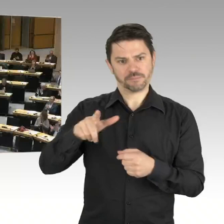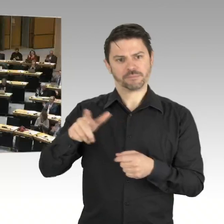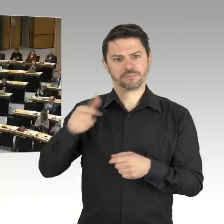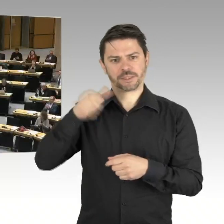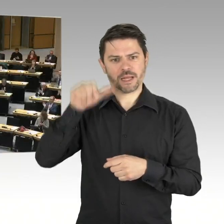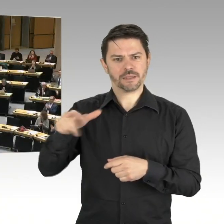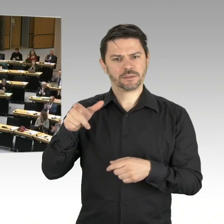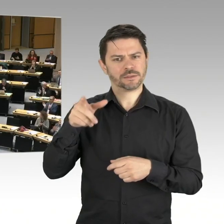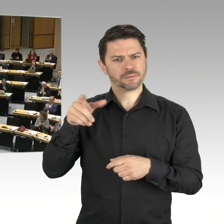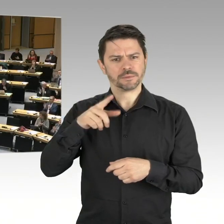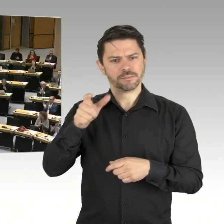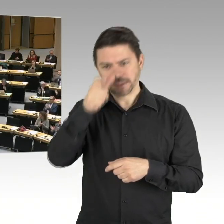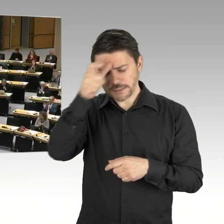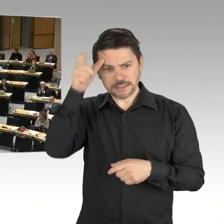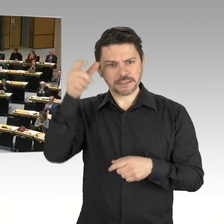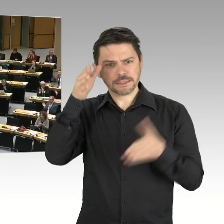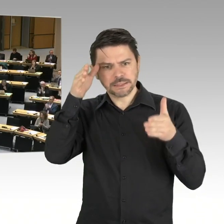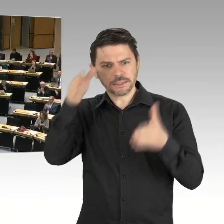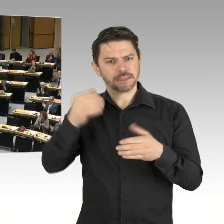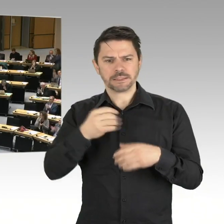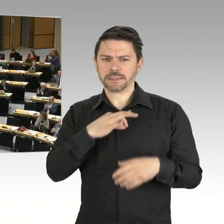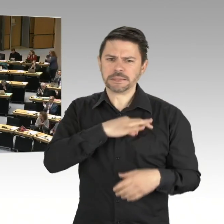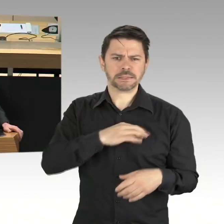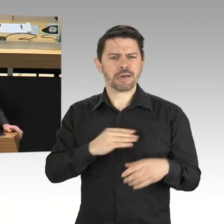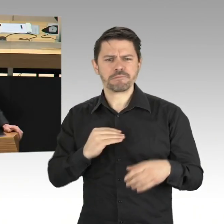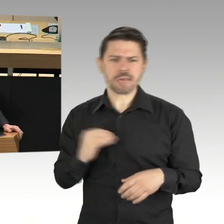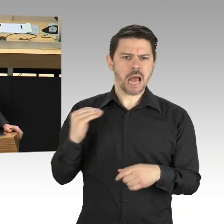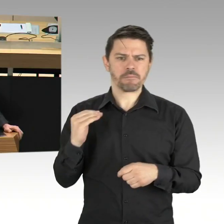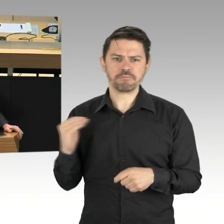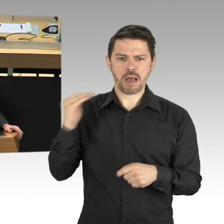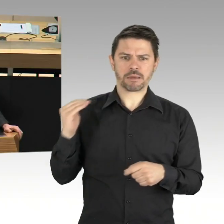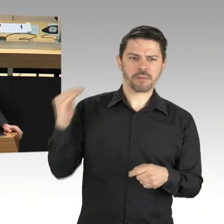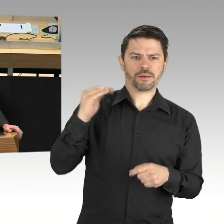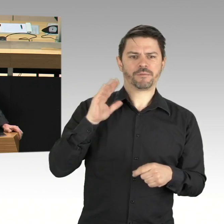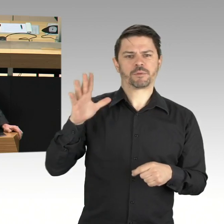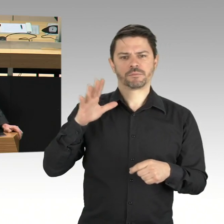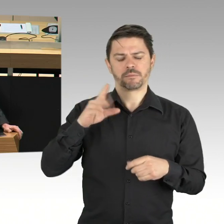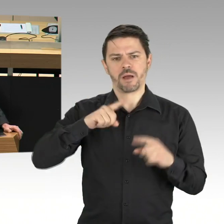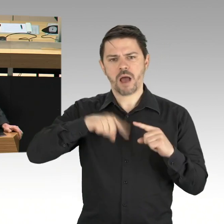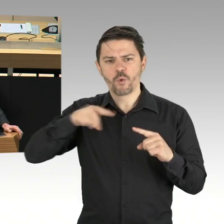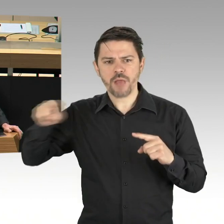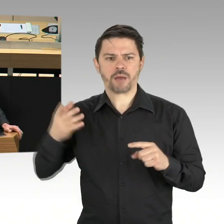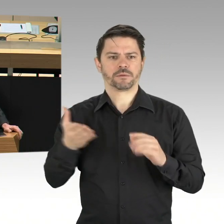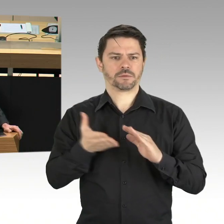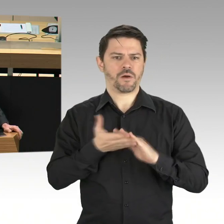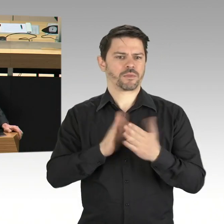(Beifall) Und dass der Wohnungsmarkt aus den Fugen geraten ist,